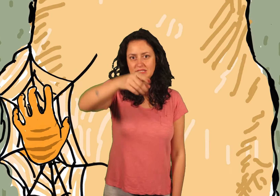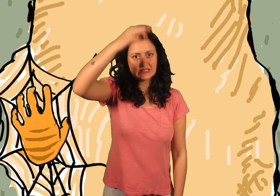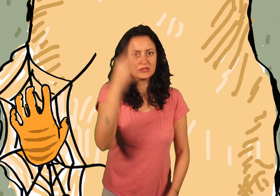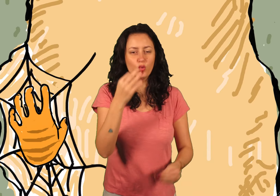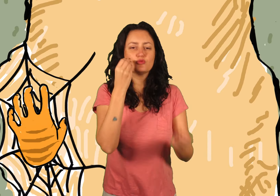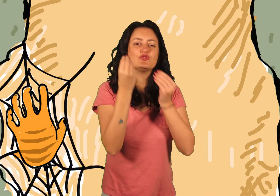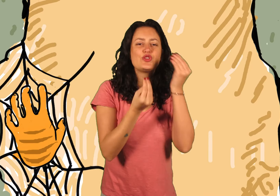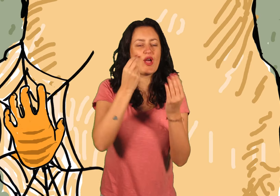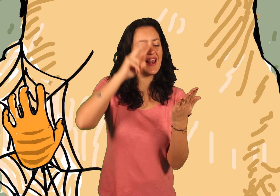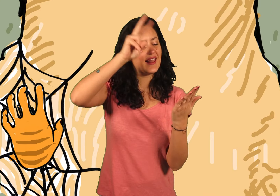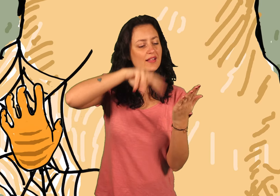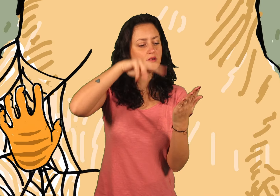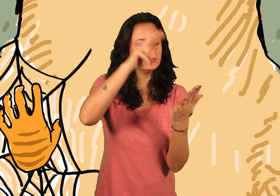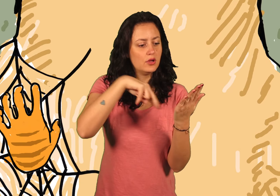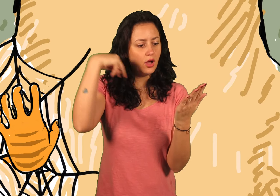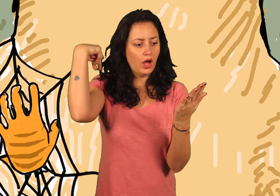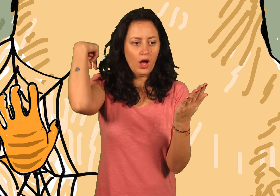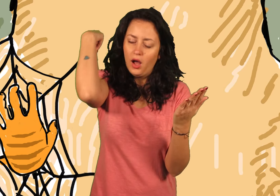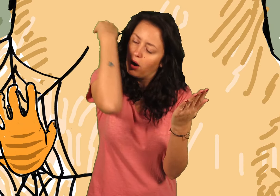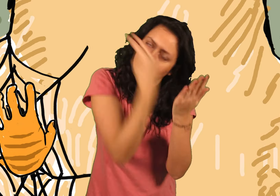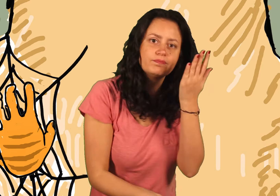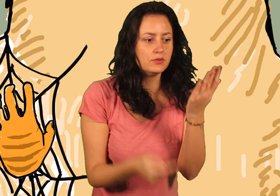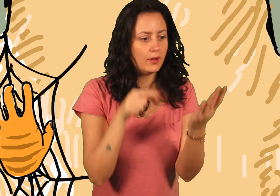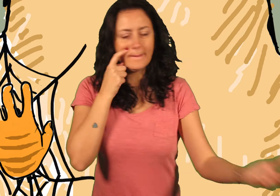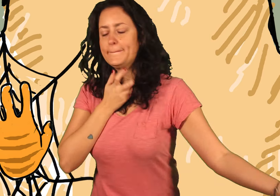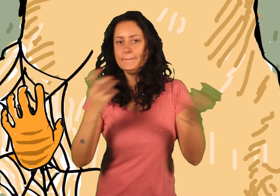Leggerlo e giocarci vi catapulterà in un mondo ... SORPRENDENTE!!!